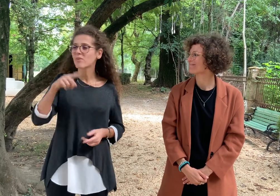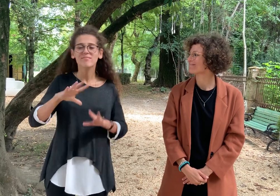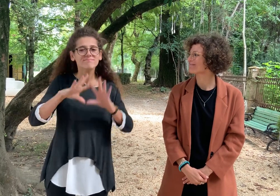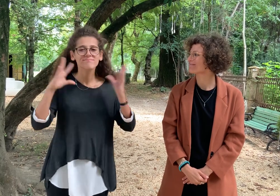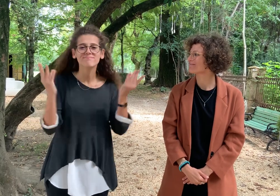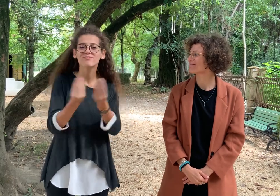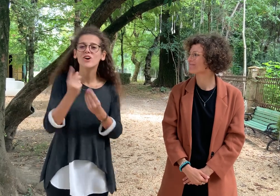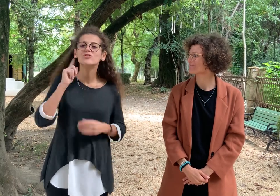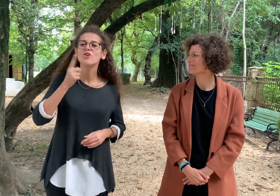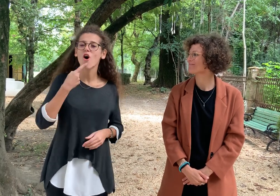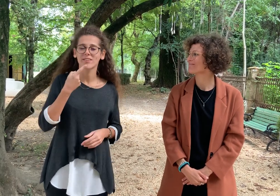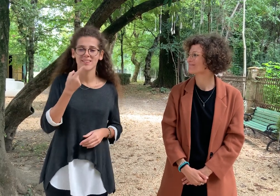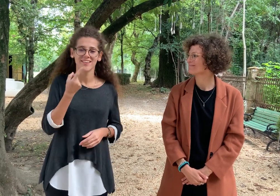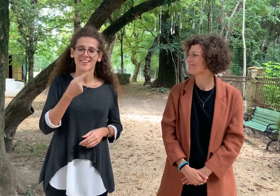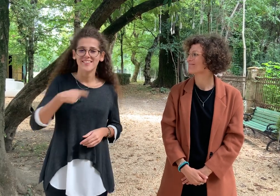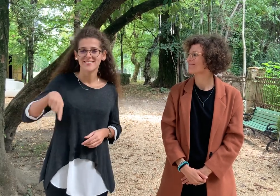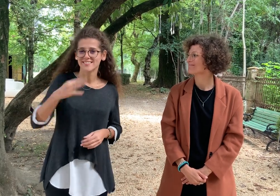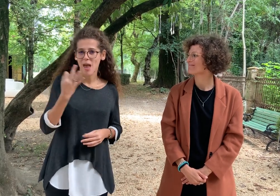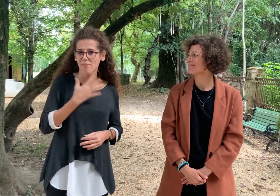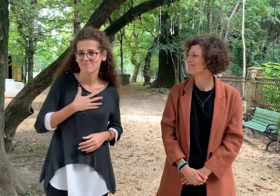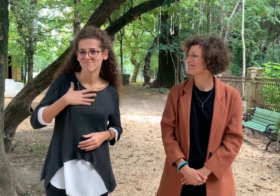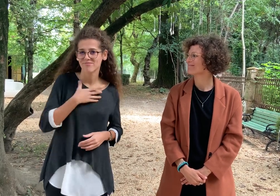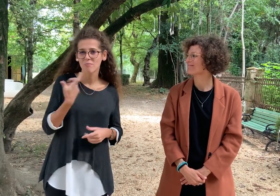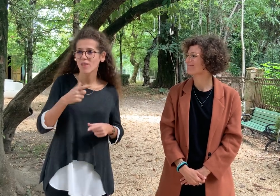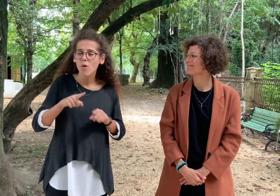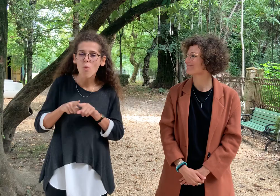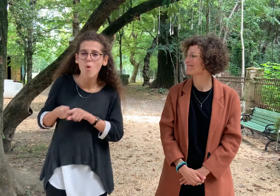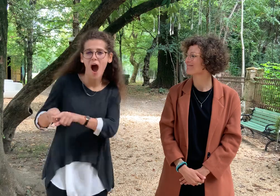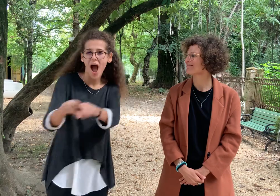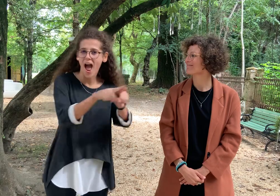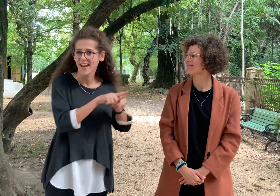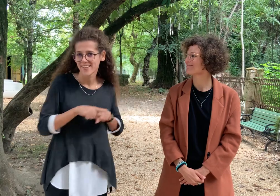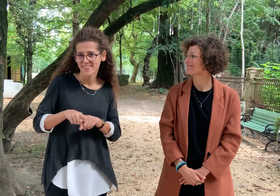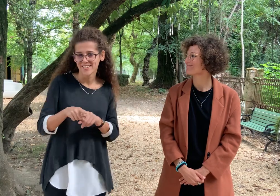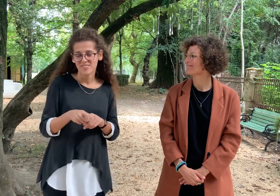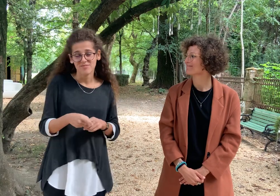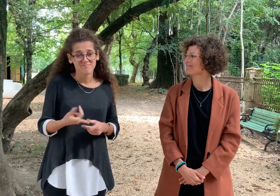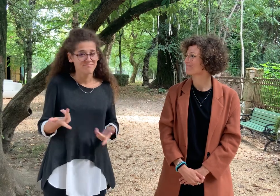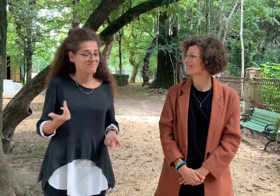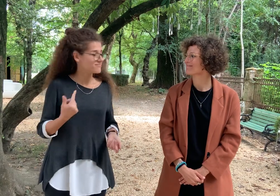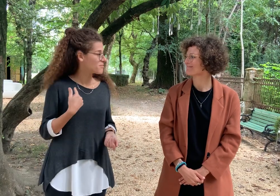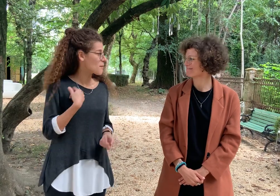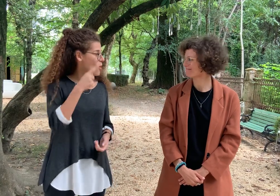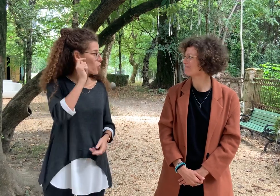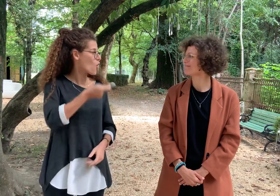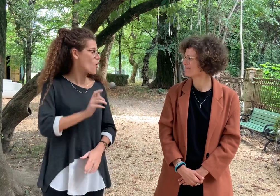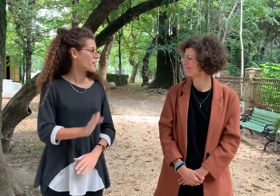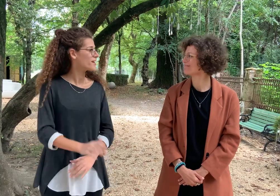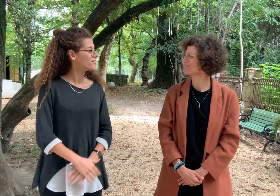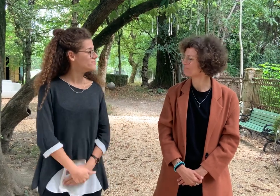Inoltre noi sordi siamo sempre contenti di stare tutti insieme, senza alcuna distinzione tra noi. Per me è un onore stare qui.